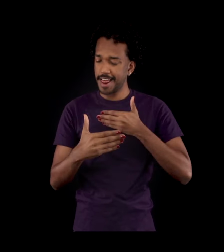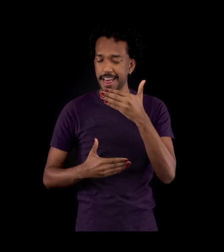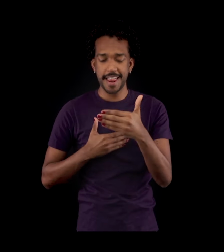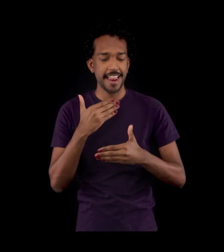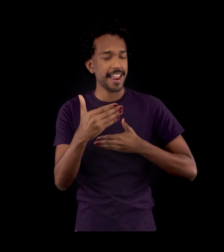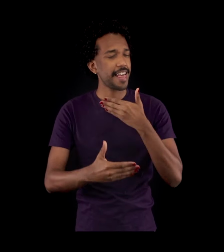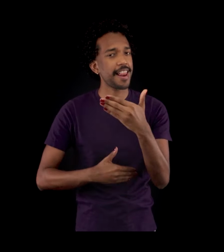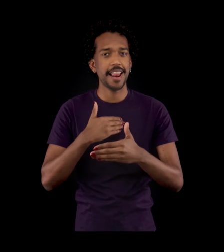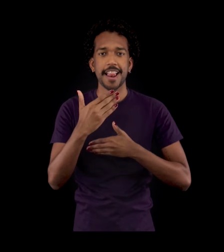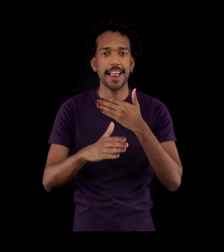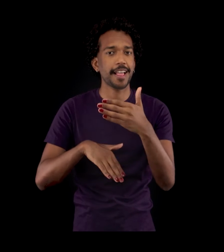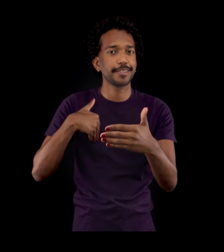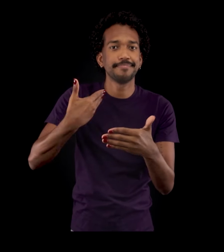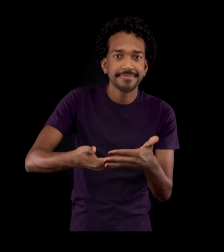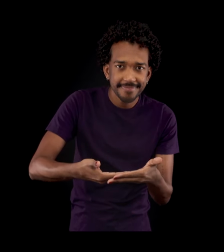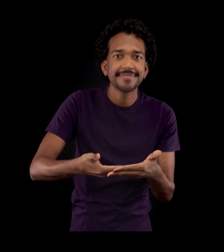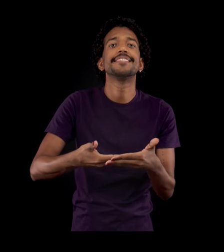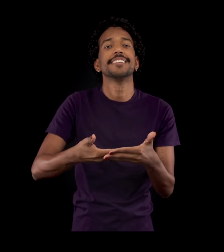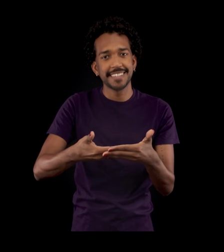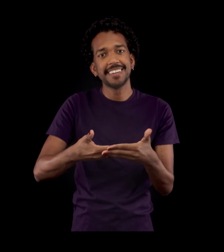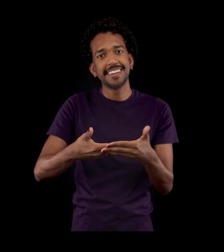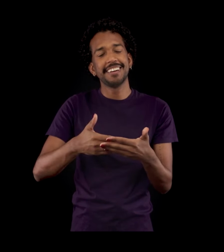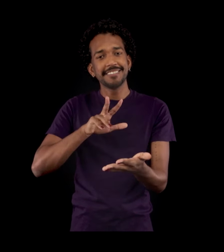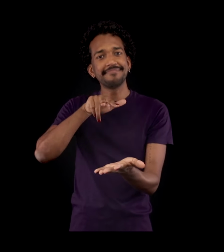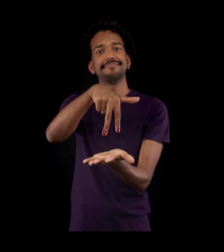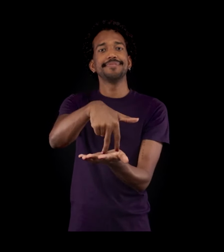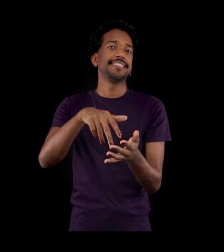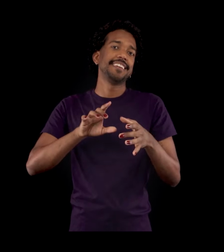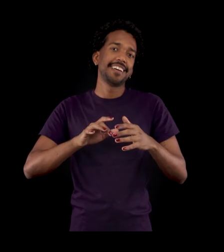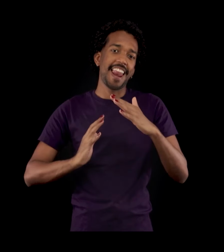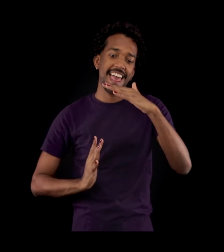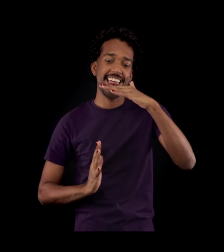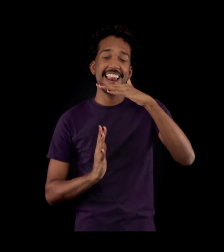e vou indo, indo, indo e chego a ficar livre-docente